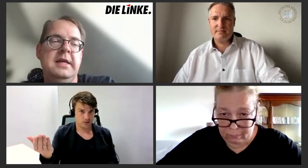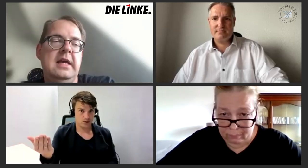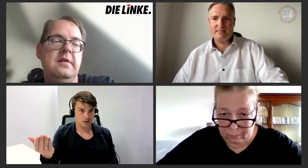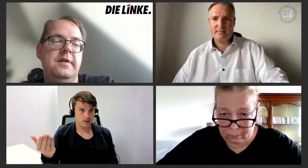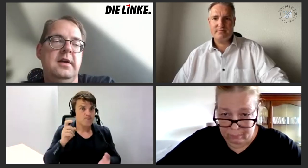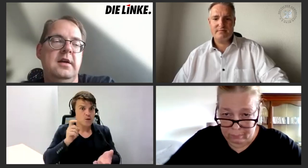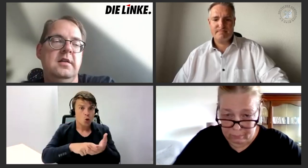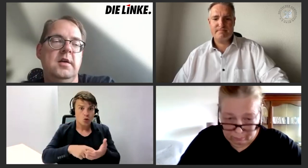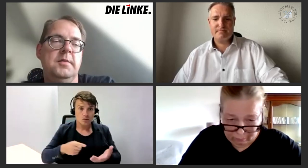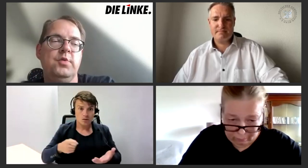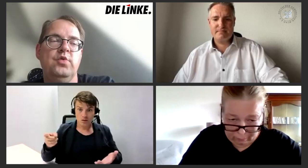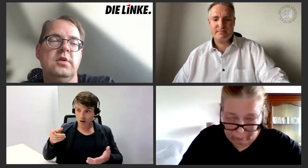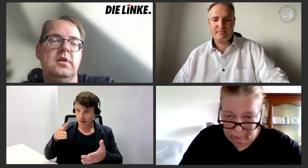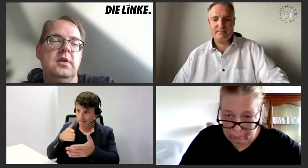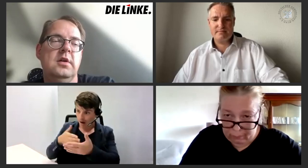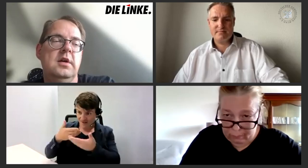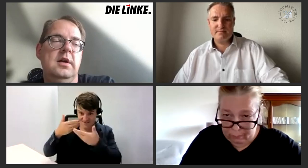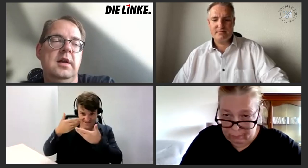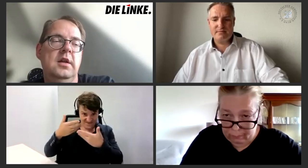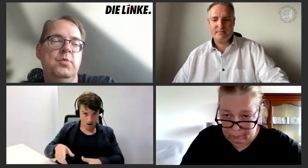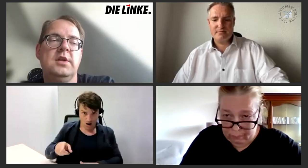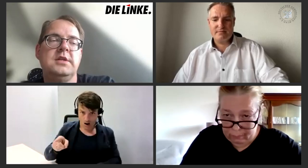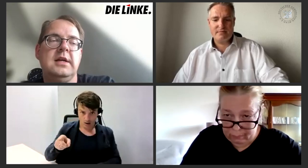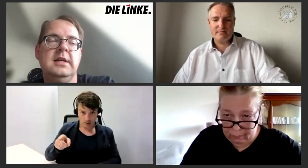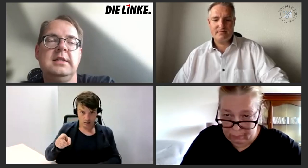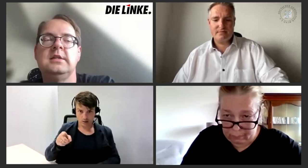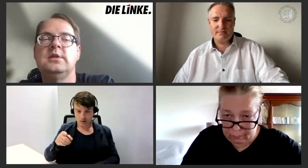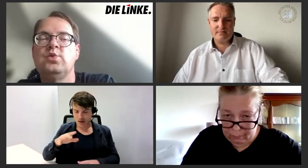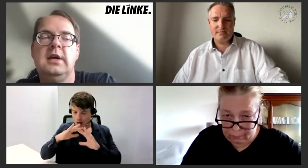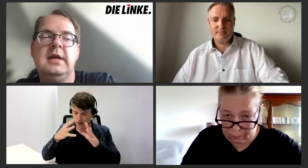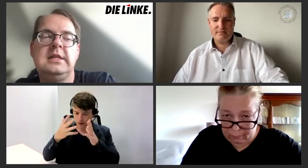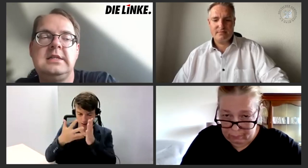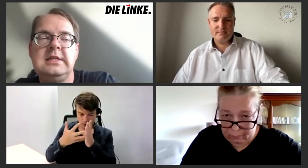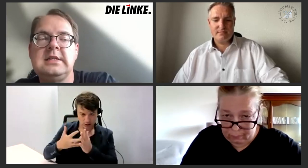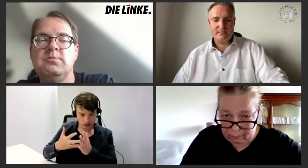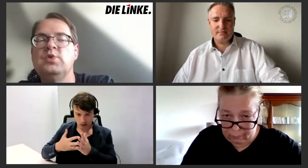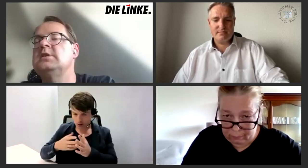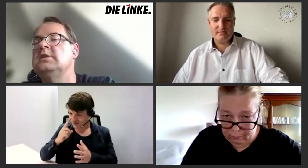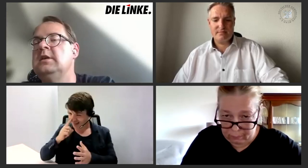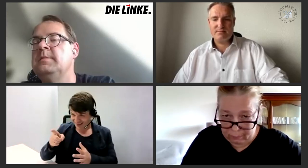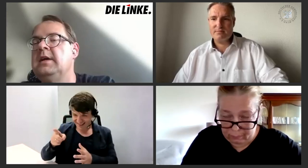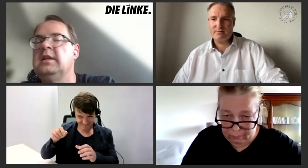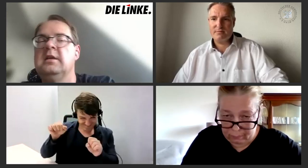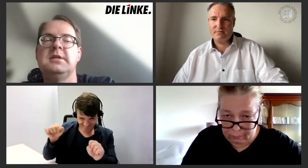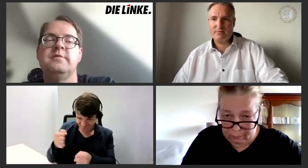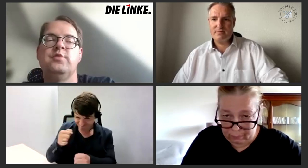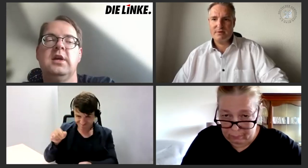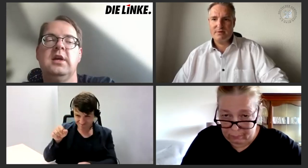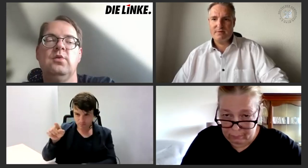Denn wo keine umfassende Barrierefreiheit nach Prüfung aller Möglichkeiten zu erreichen ist, müssen neben